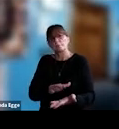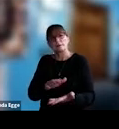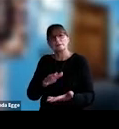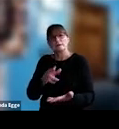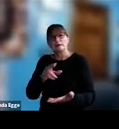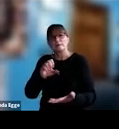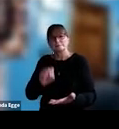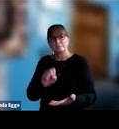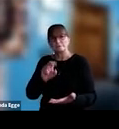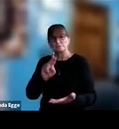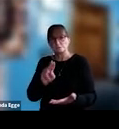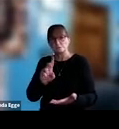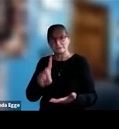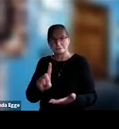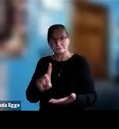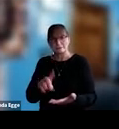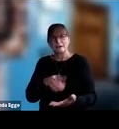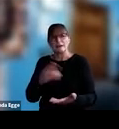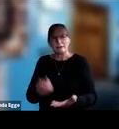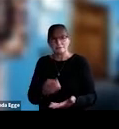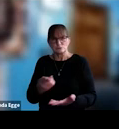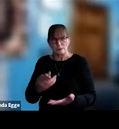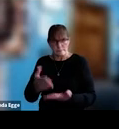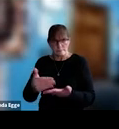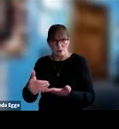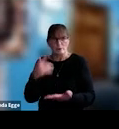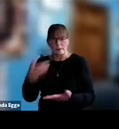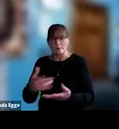y también al documentar la materialidad en el informe de resumen médico.